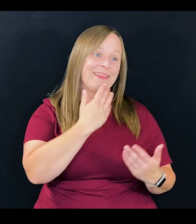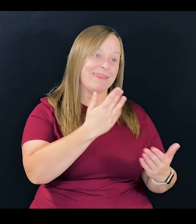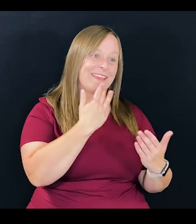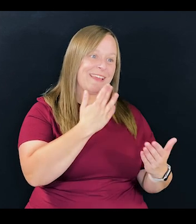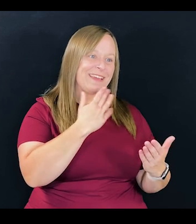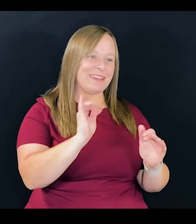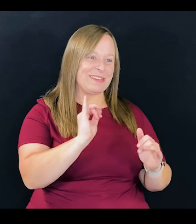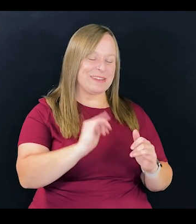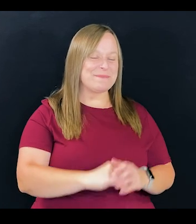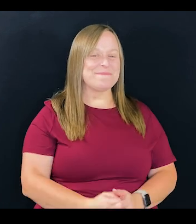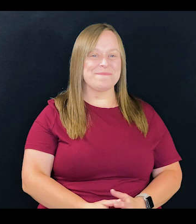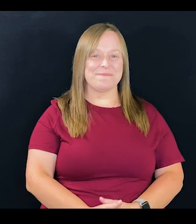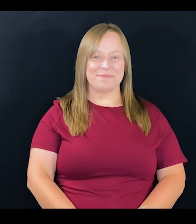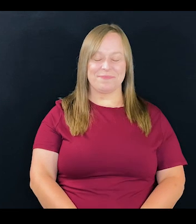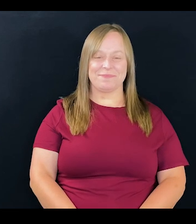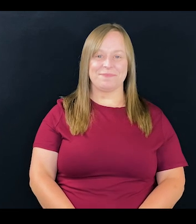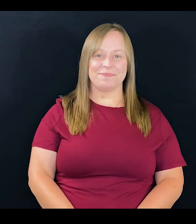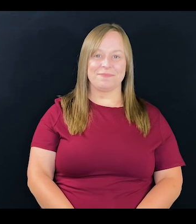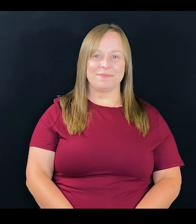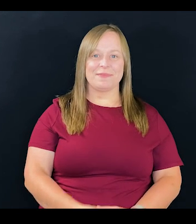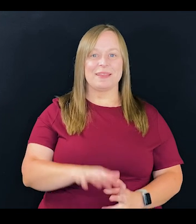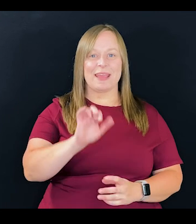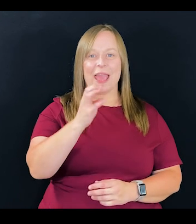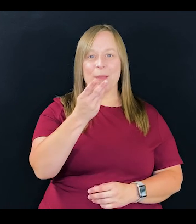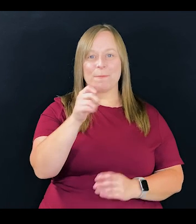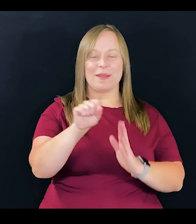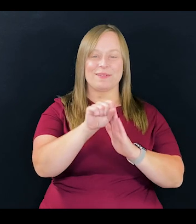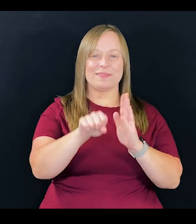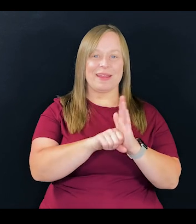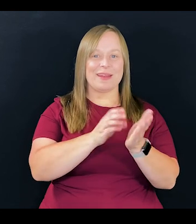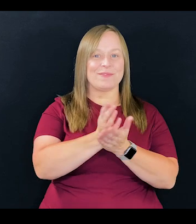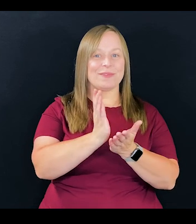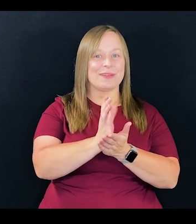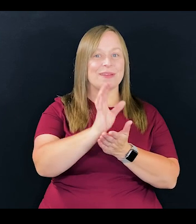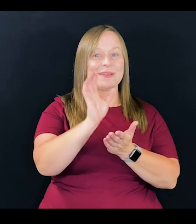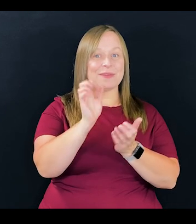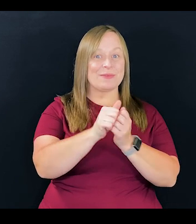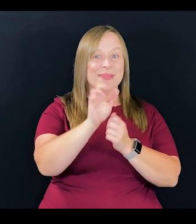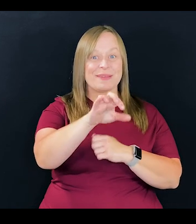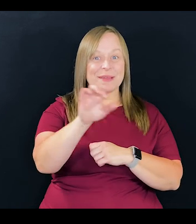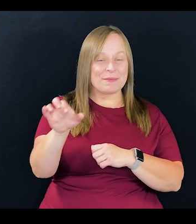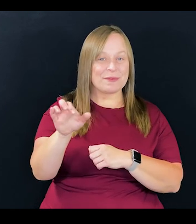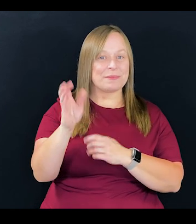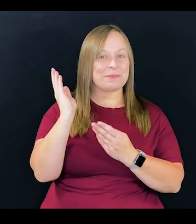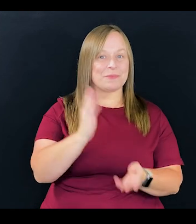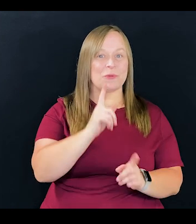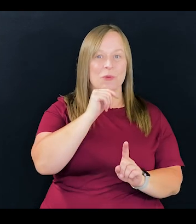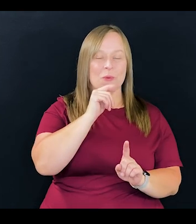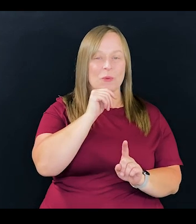Gracias. Que tengas buen día. "Empire State of Rights: Con Subtítulos" ha sido presentado